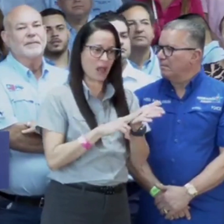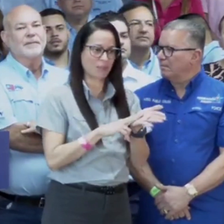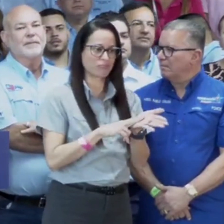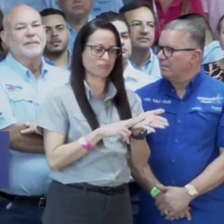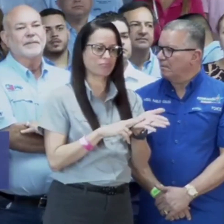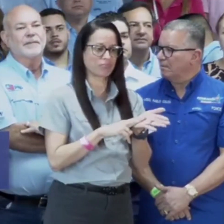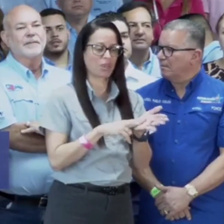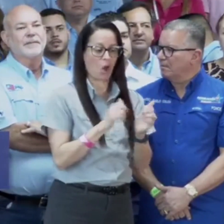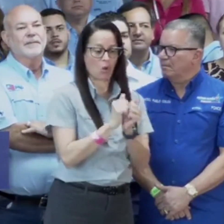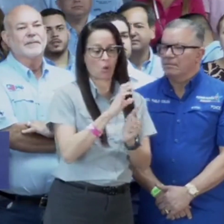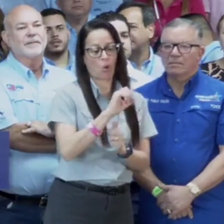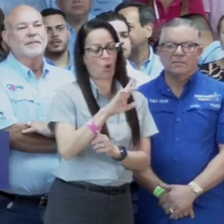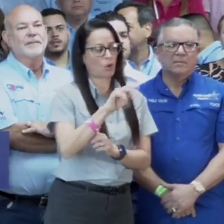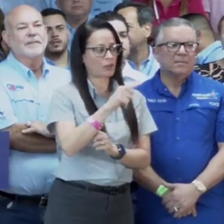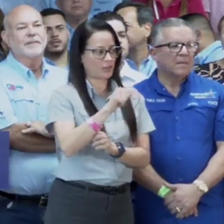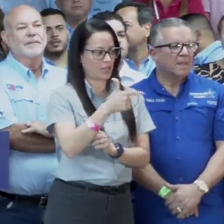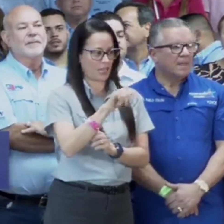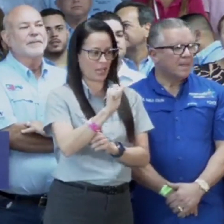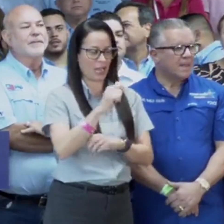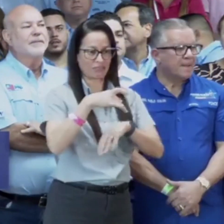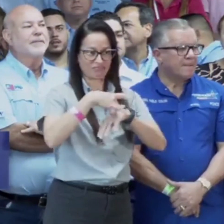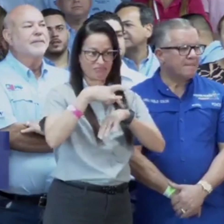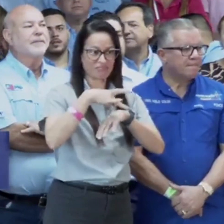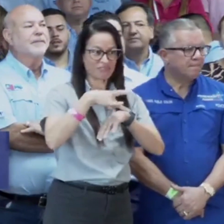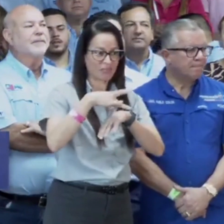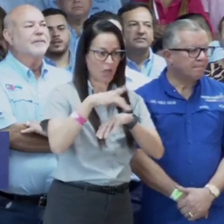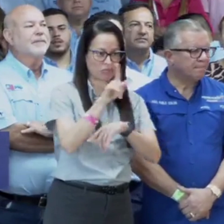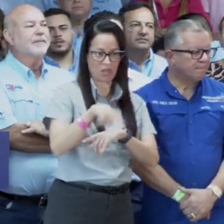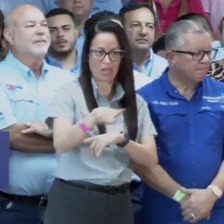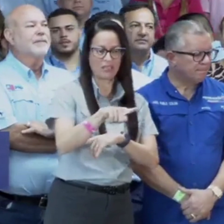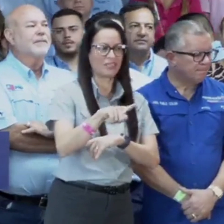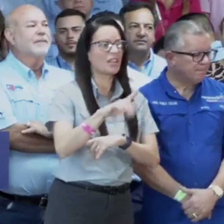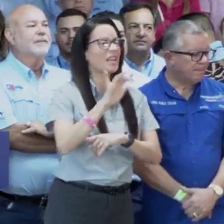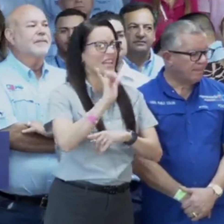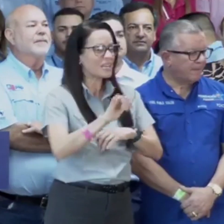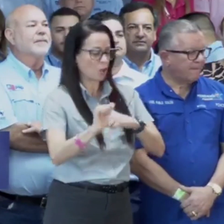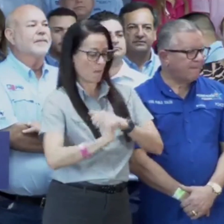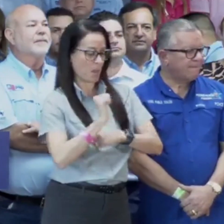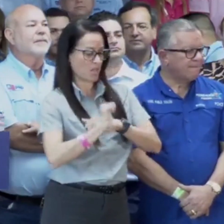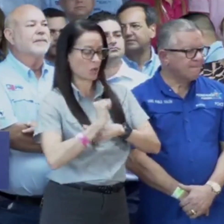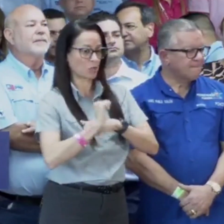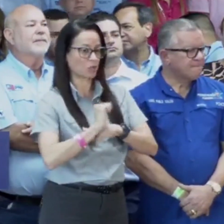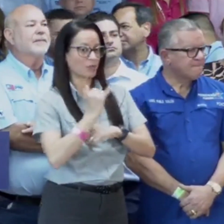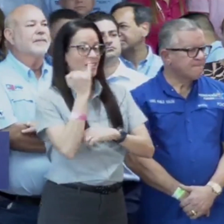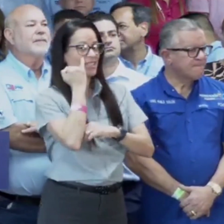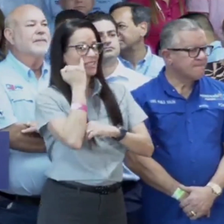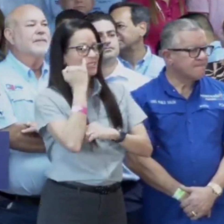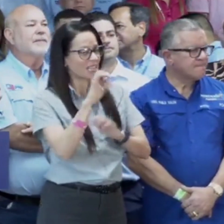sabes por qué es peligroso es peligroso porque si defendiera eso públicamente pues la gente